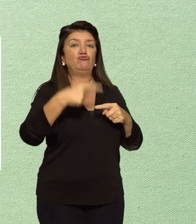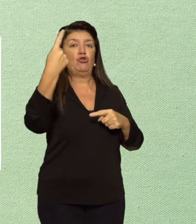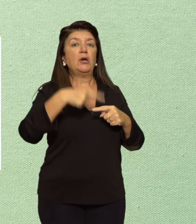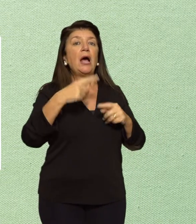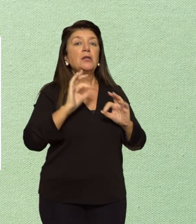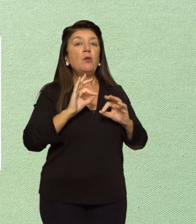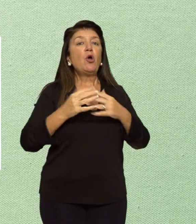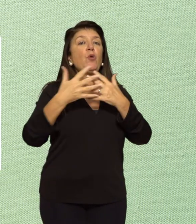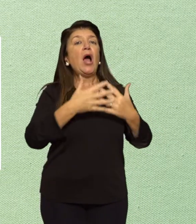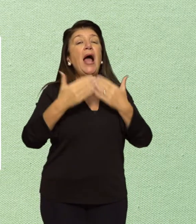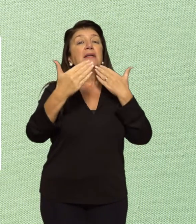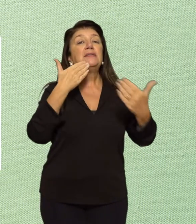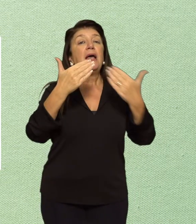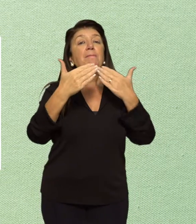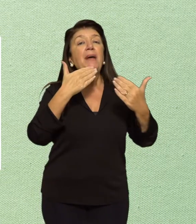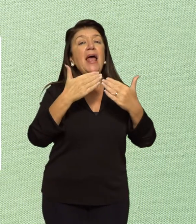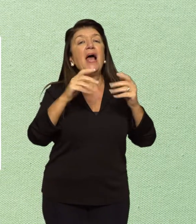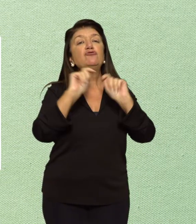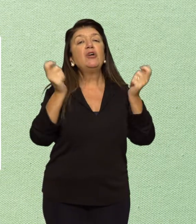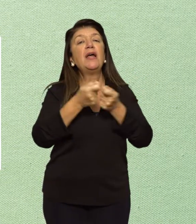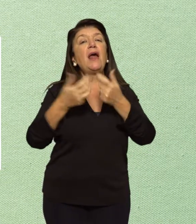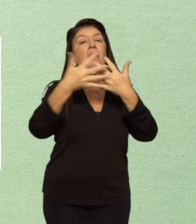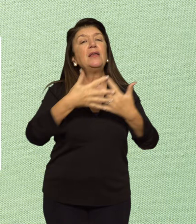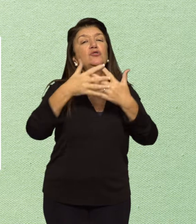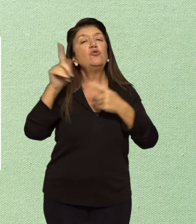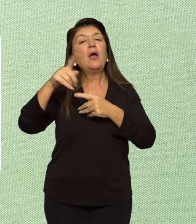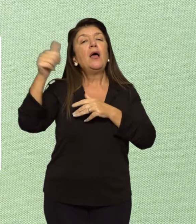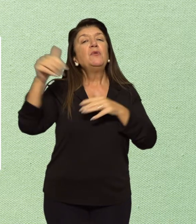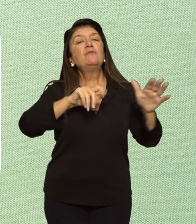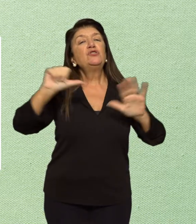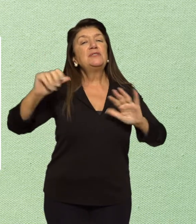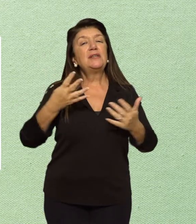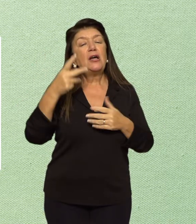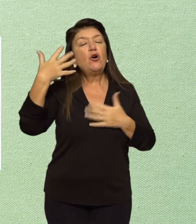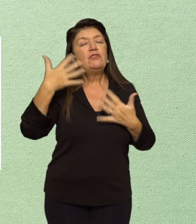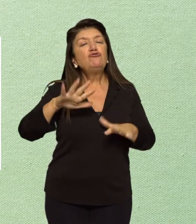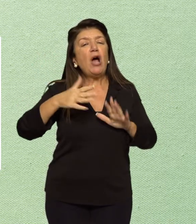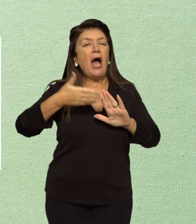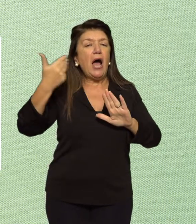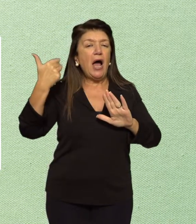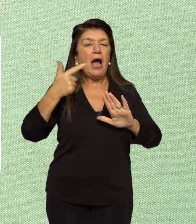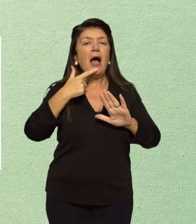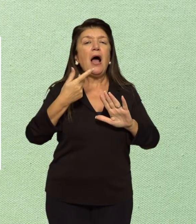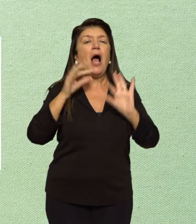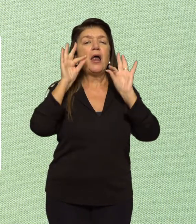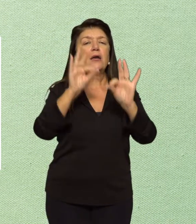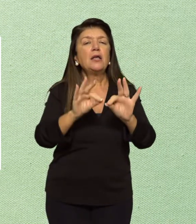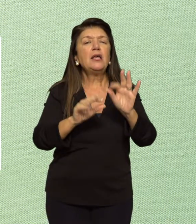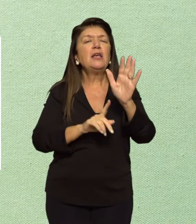unite nel 199, con una risoluzione con la quale si invitano i governi, le organizzazioni